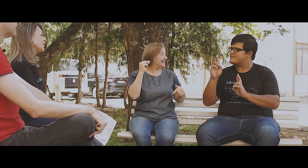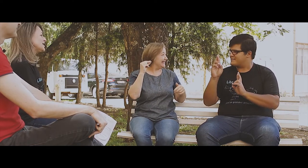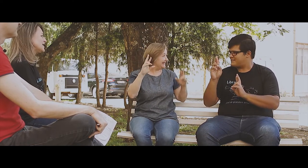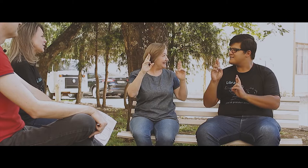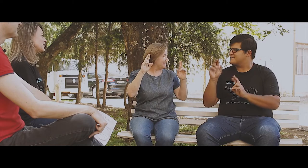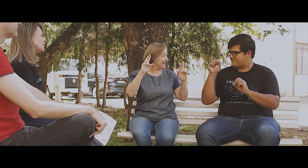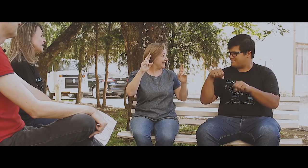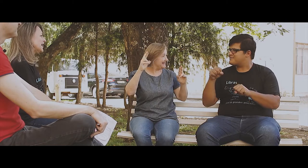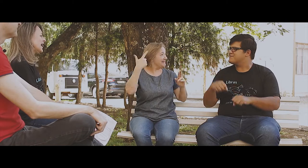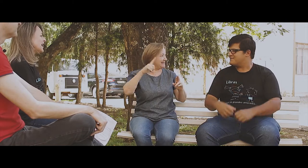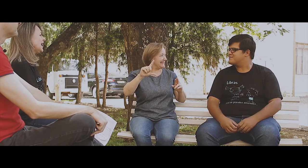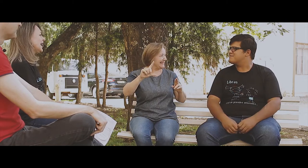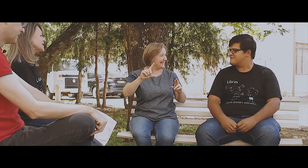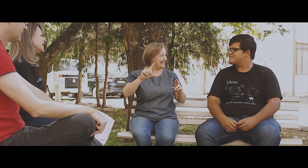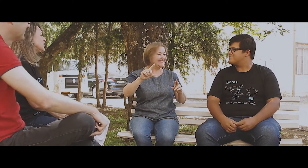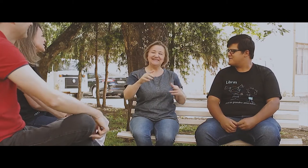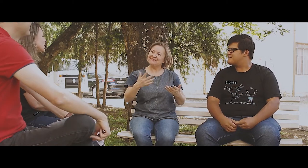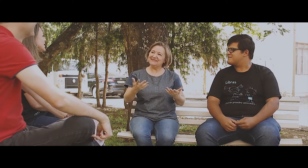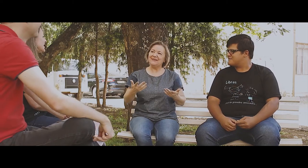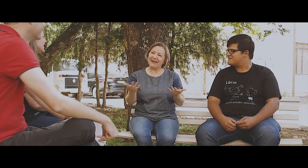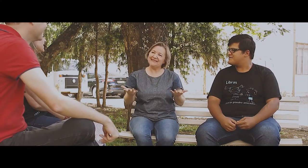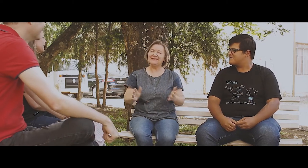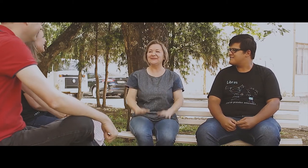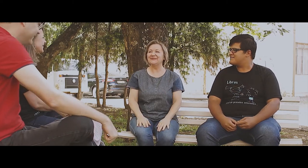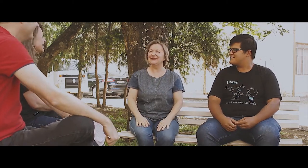na Unicentro também né, esta é a nossa torcida, tá?